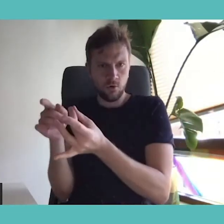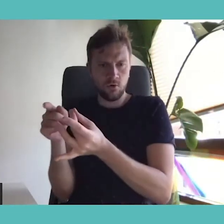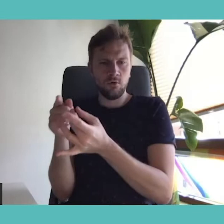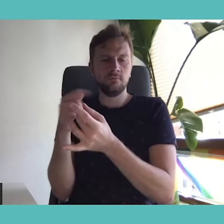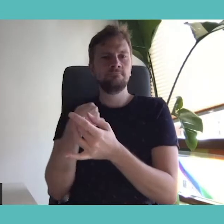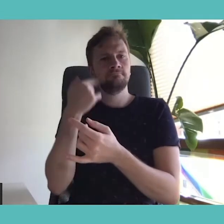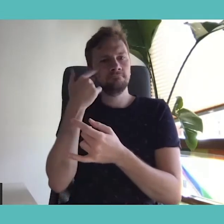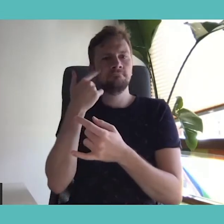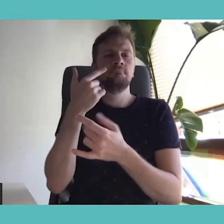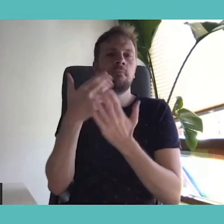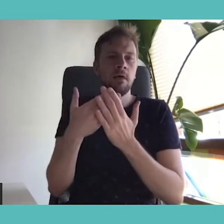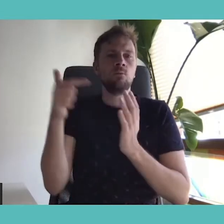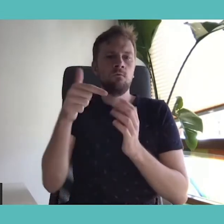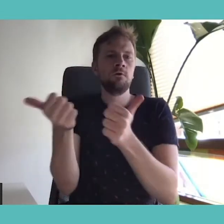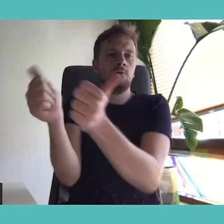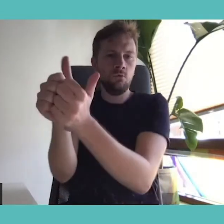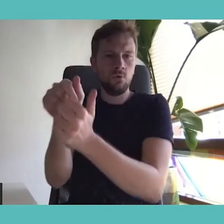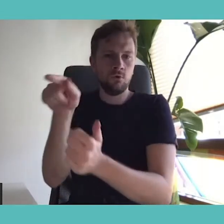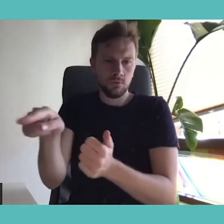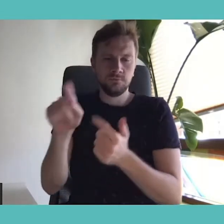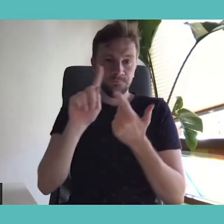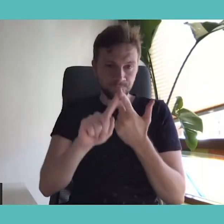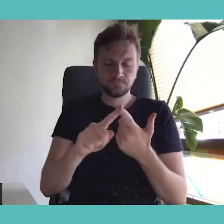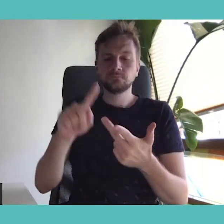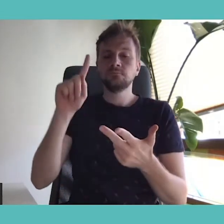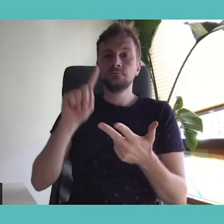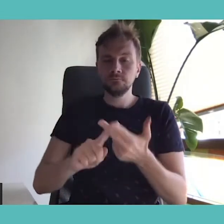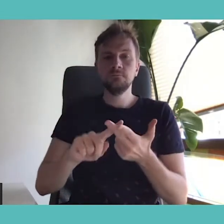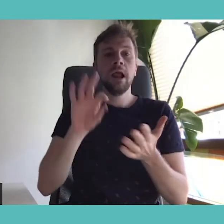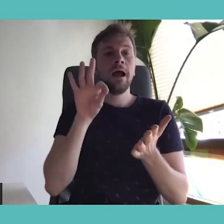Dlaczego tam nie było tłumacza? Powinien być w każdej z tych sytuacji. Chciałem to uzyskać.